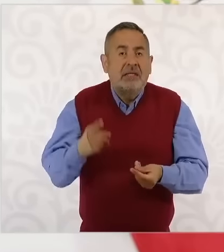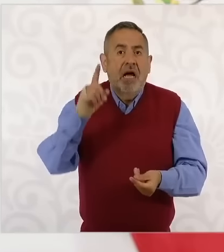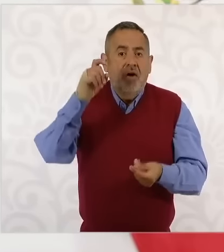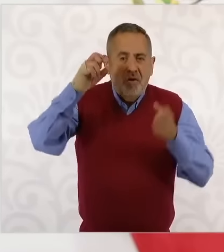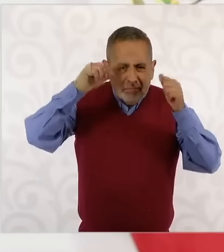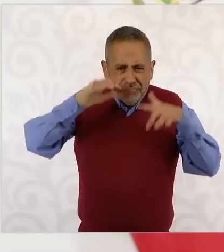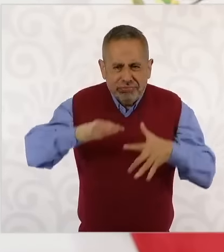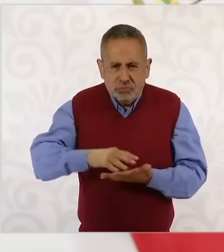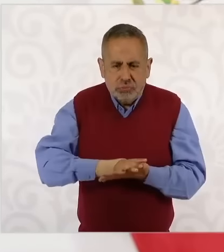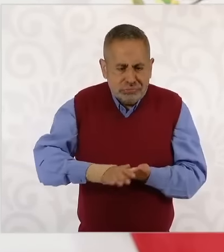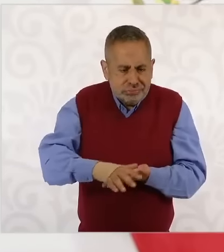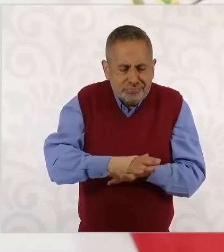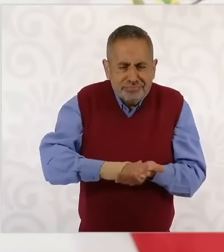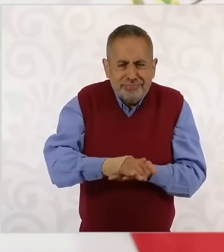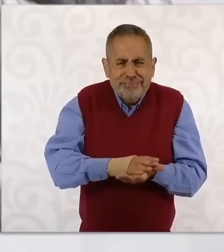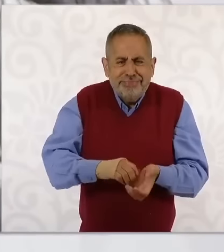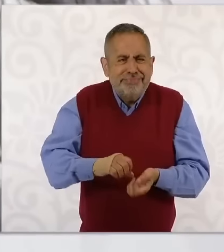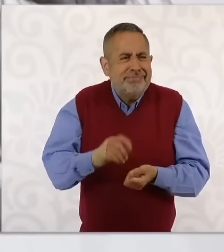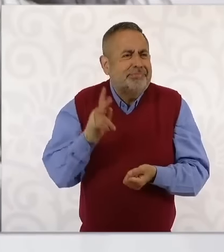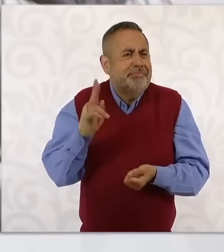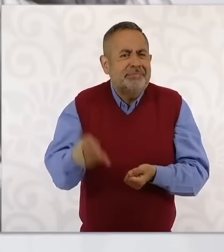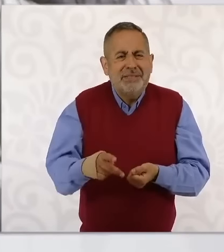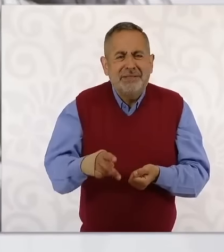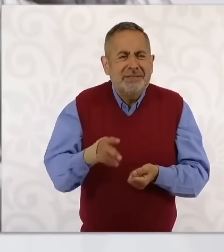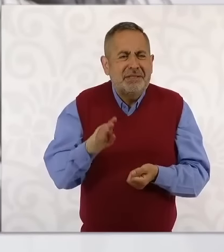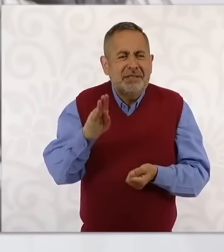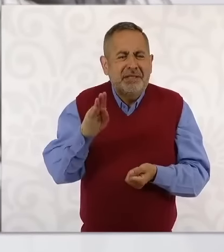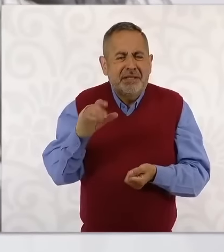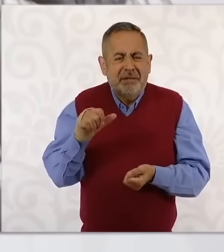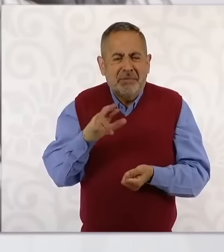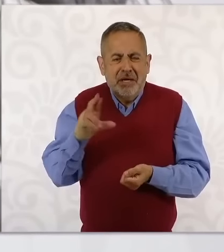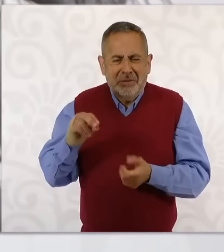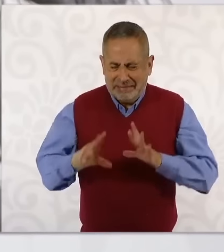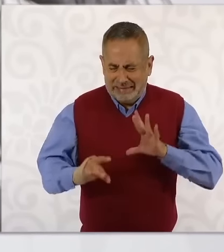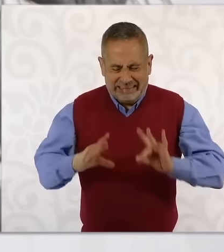Entonces, el barro cuando se llena de agua pues es muy chicloso, entonces es mucho más difícil la